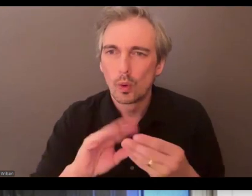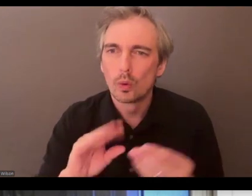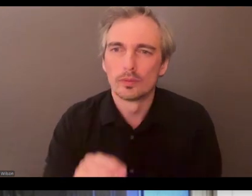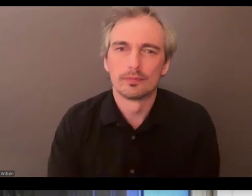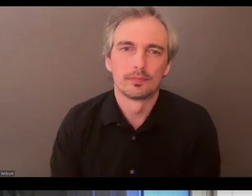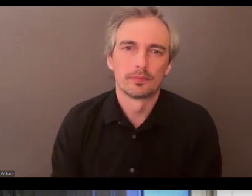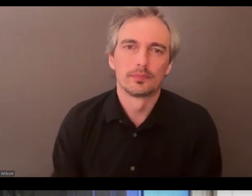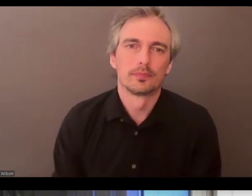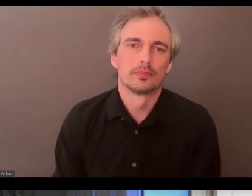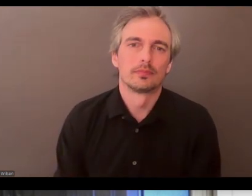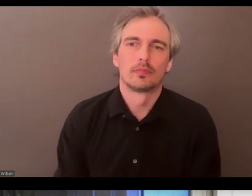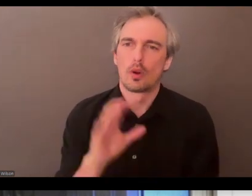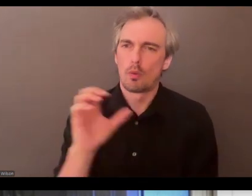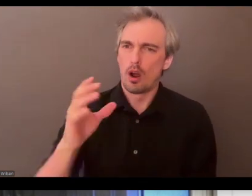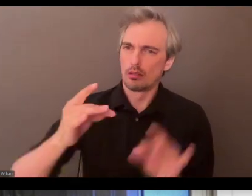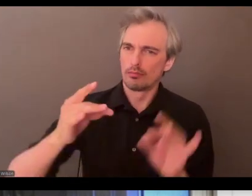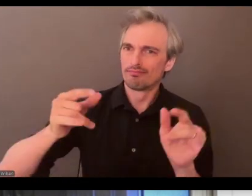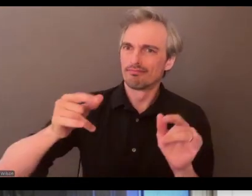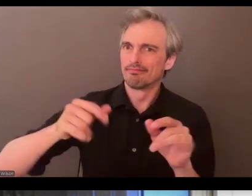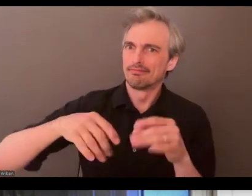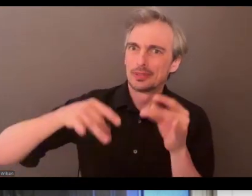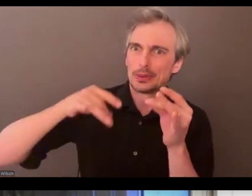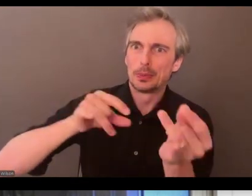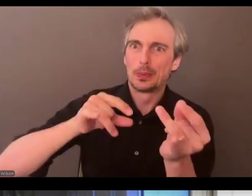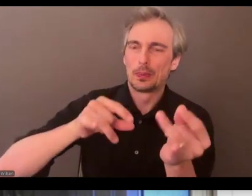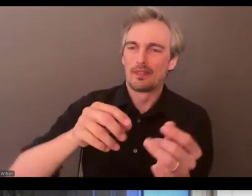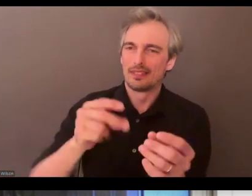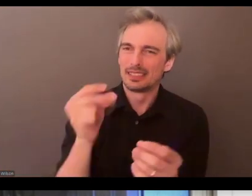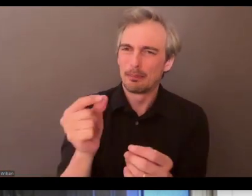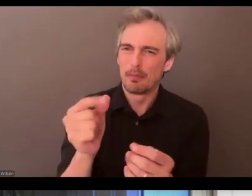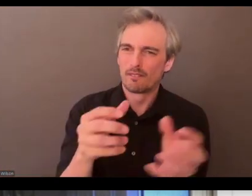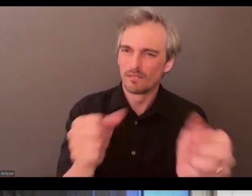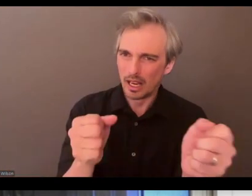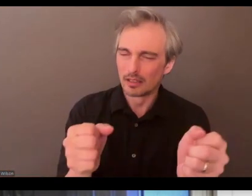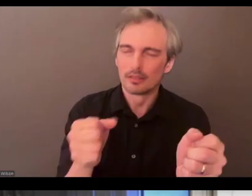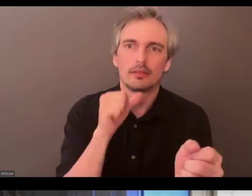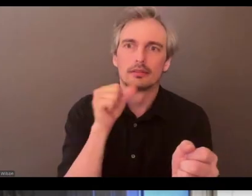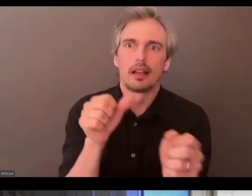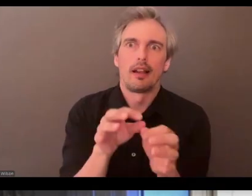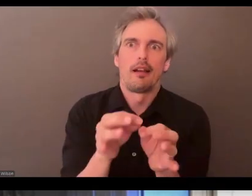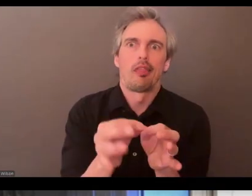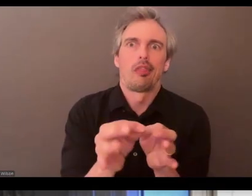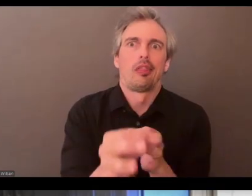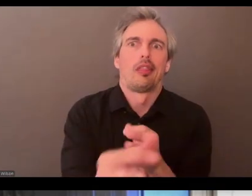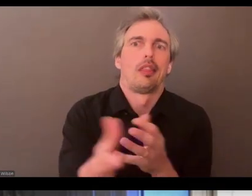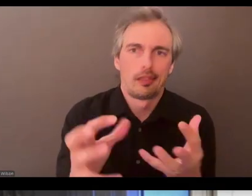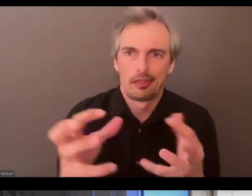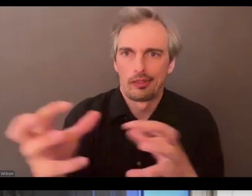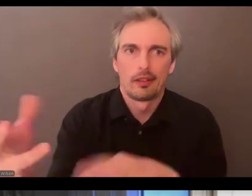このデ ータセットがなぜ重要なのか？どのような文脈がそれを取り 囲んでいるのか？これは、デ ータスト ーリ ーテリングを通じて